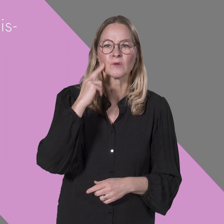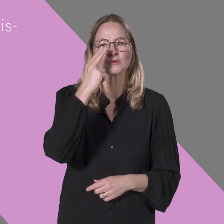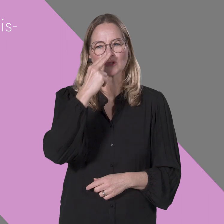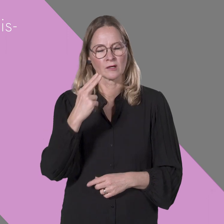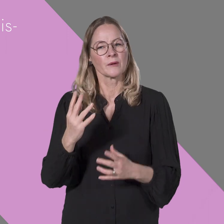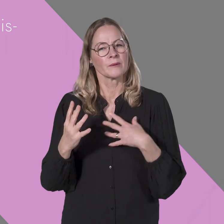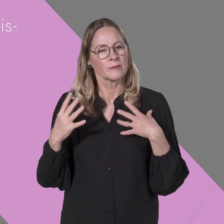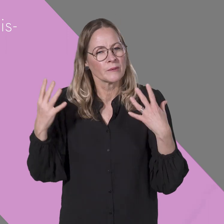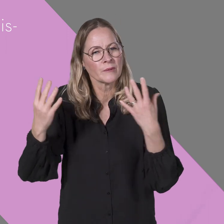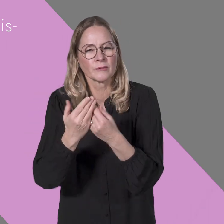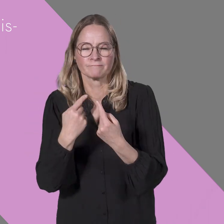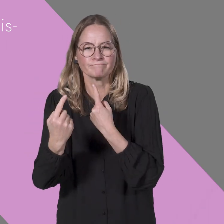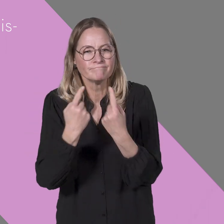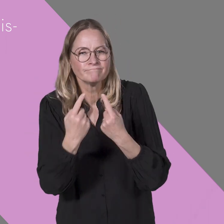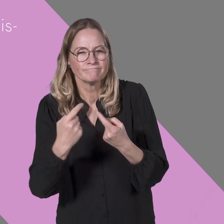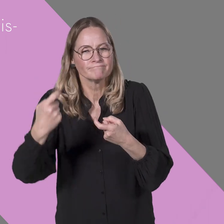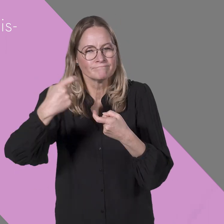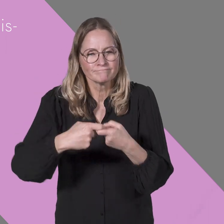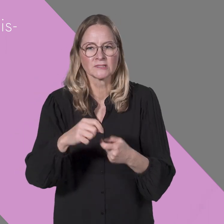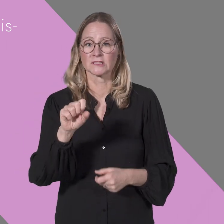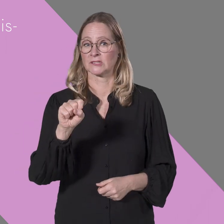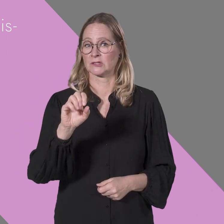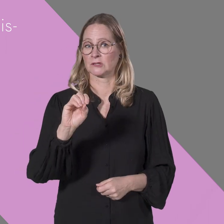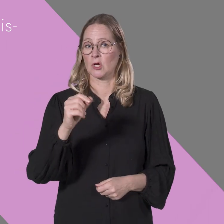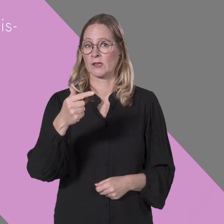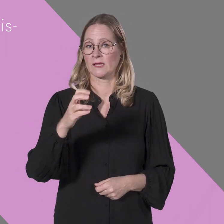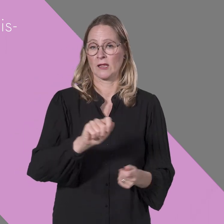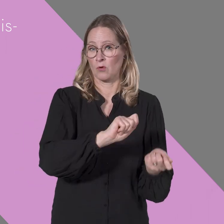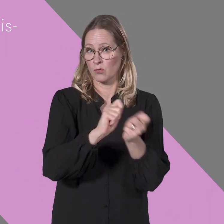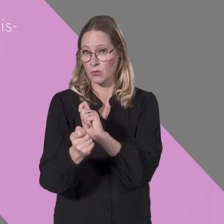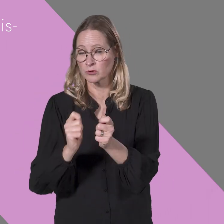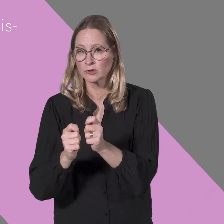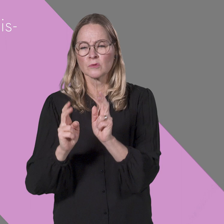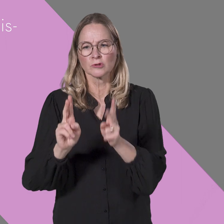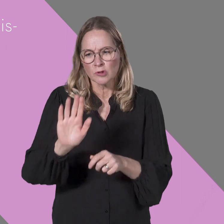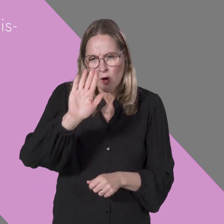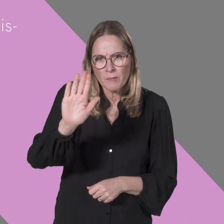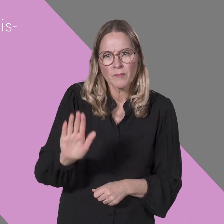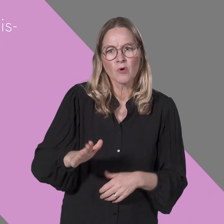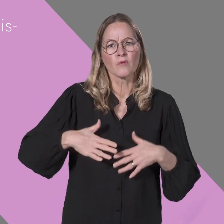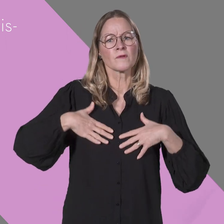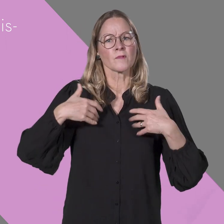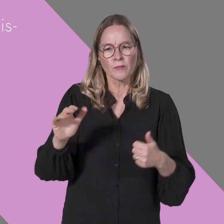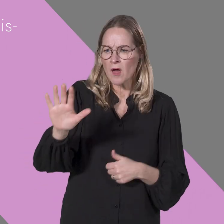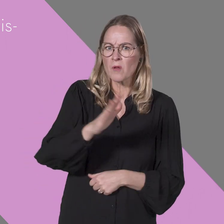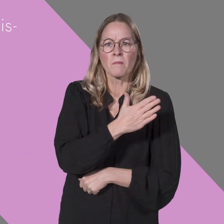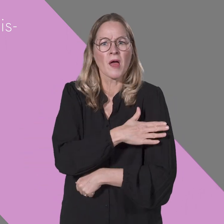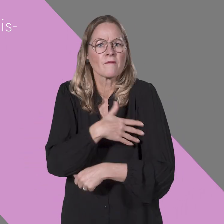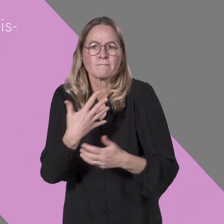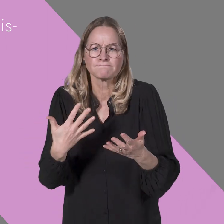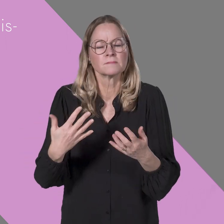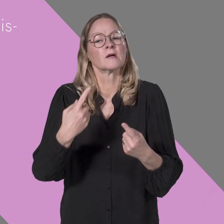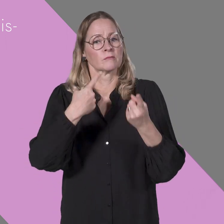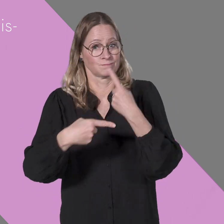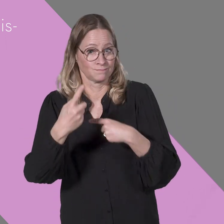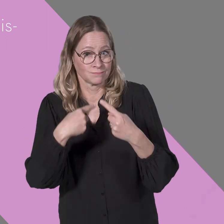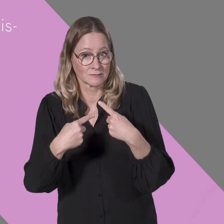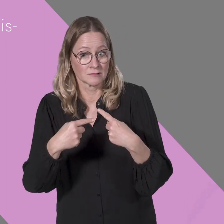ja kuurosokeiden kanssa sote-uudistuksesta ja oman hyvinvointialueen palveluista.